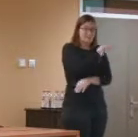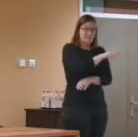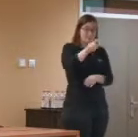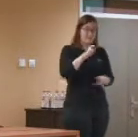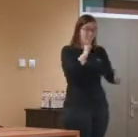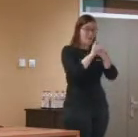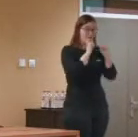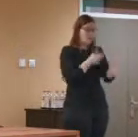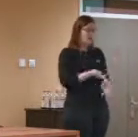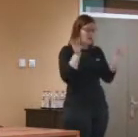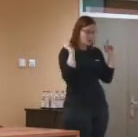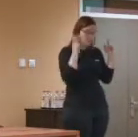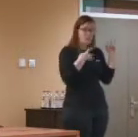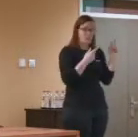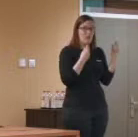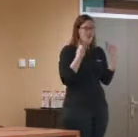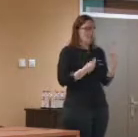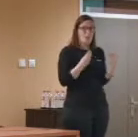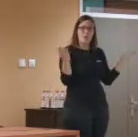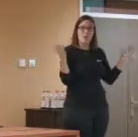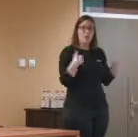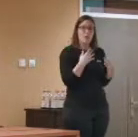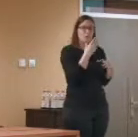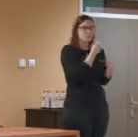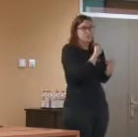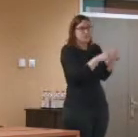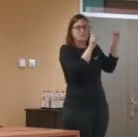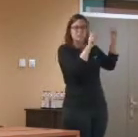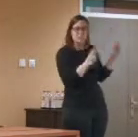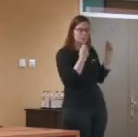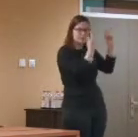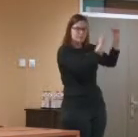de comunicación que optaban por apartarlos de la primera línea o hasta incluso